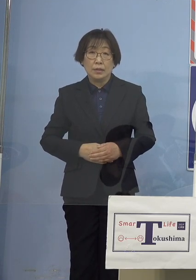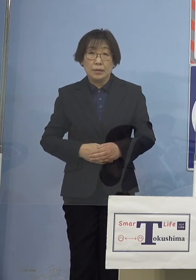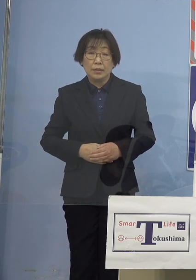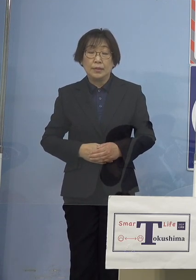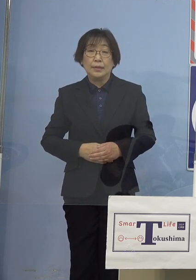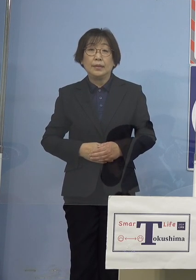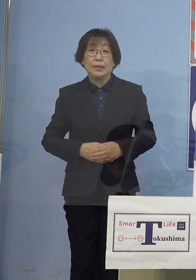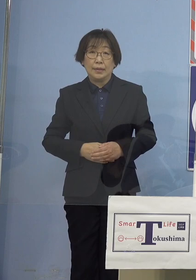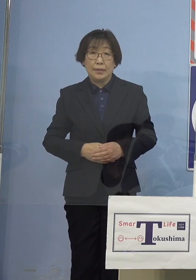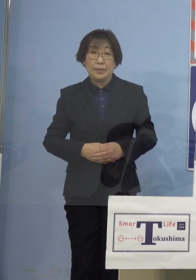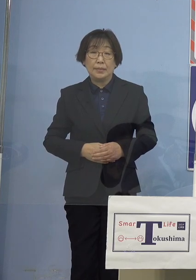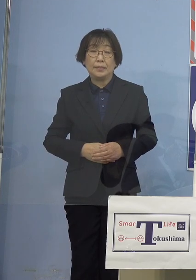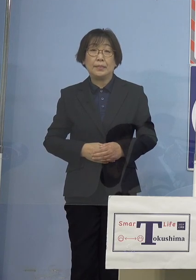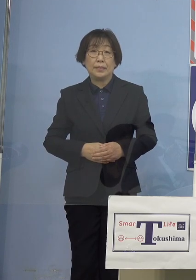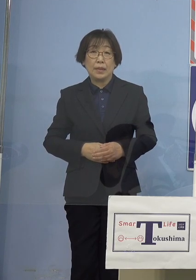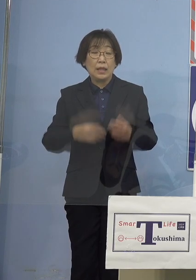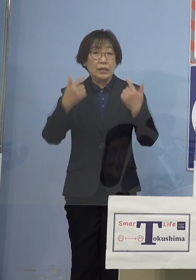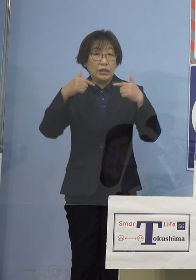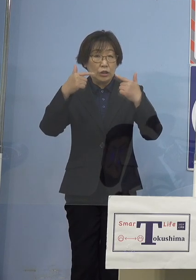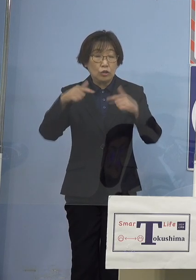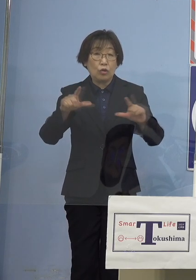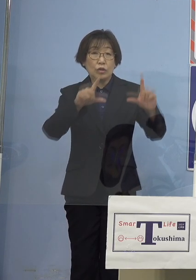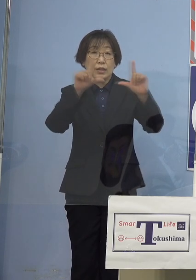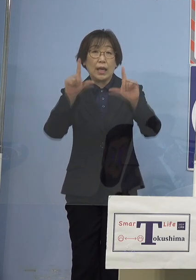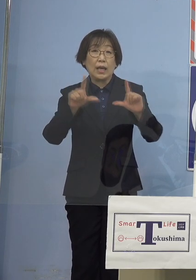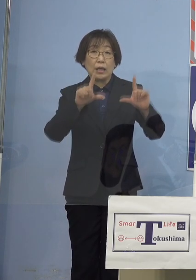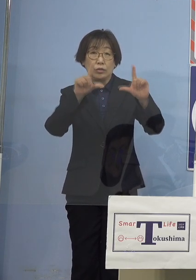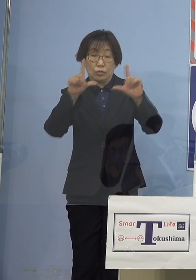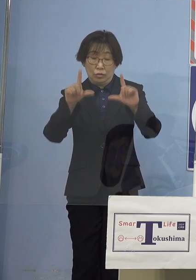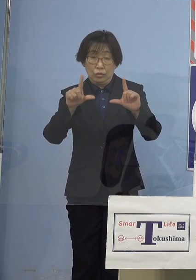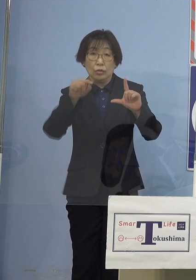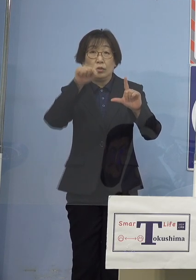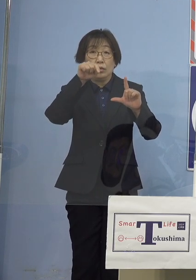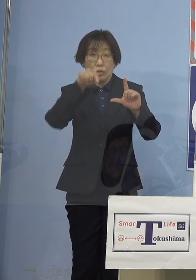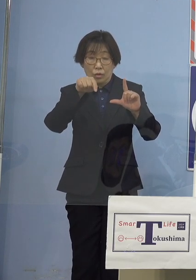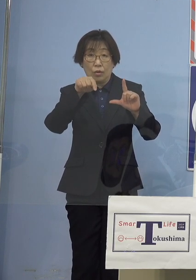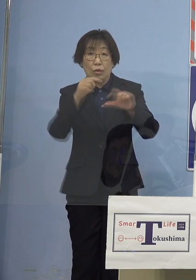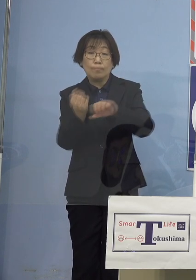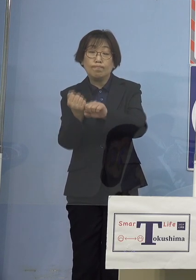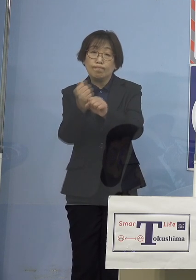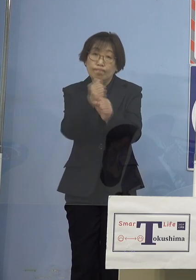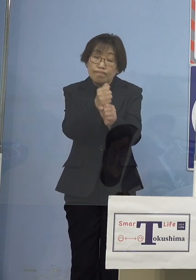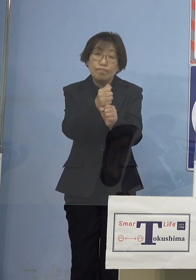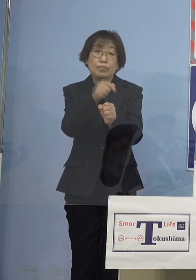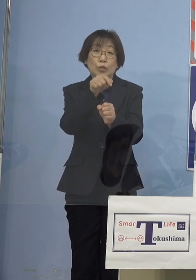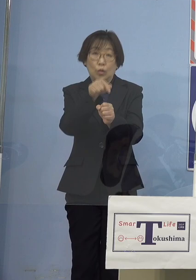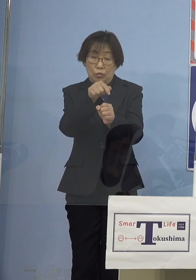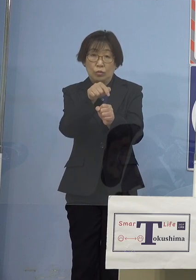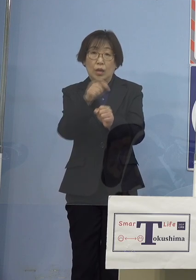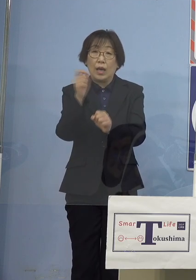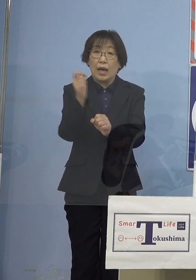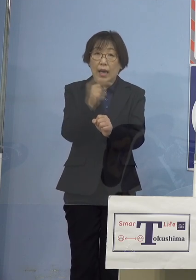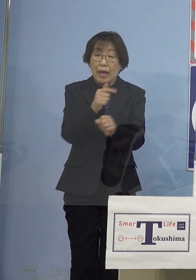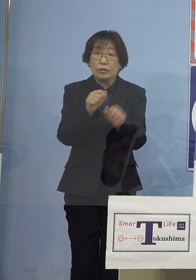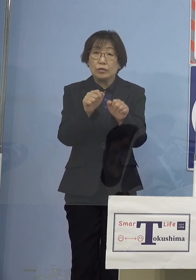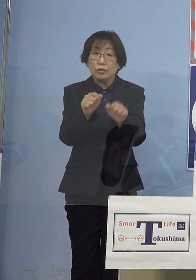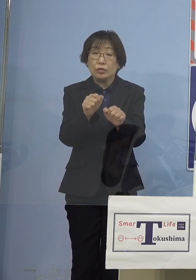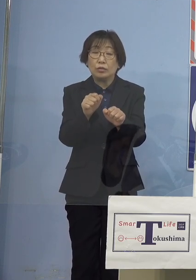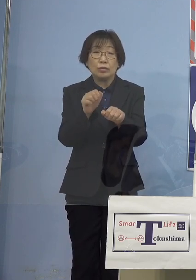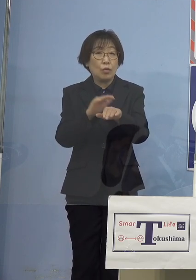是非、日常生活の回復、これを 1日も早くすることはできないだろうかという目的で